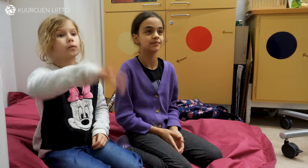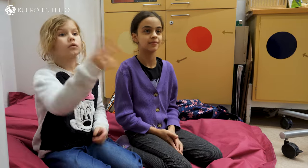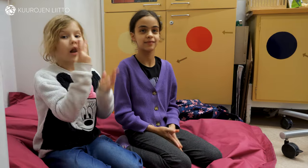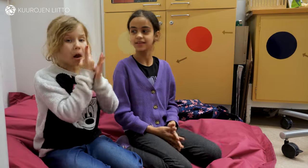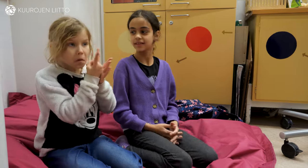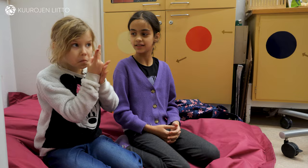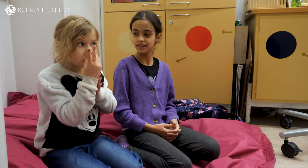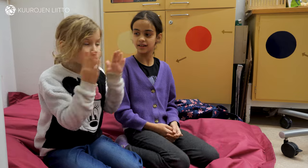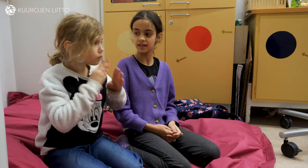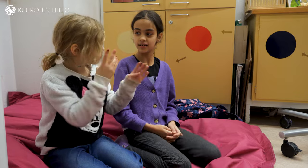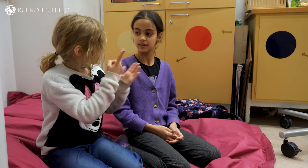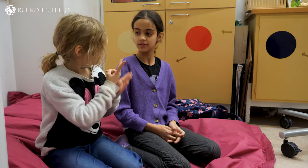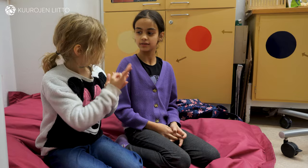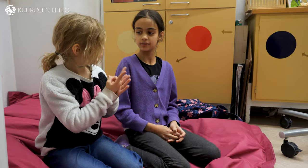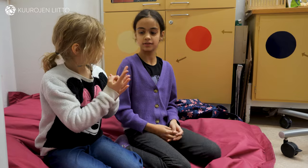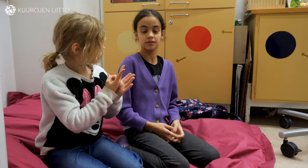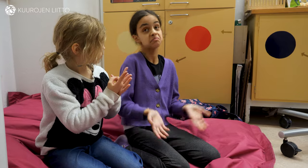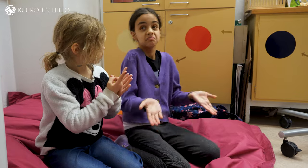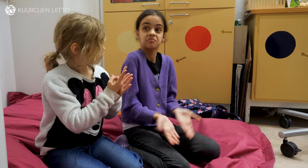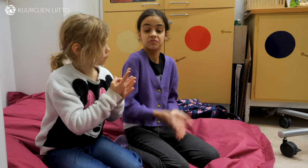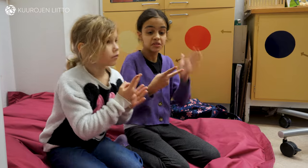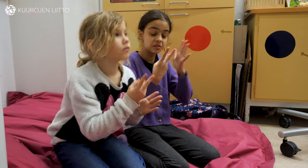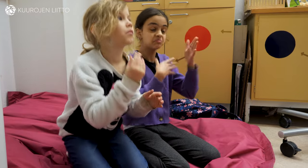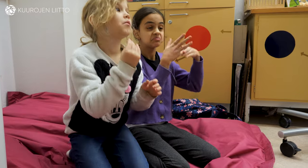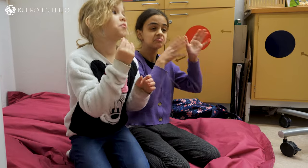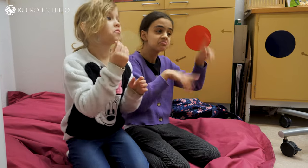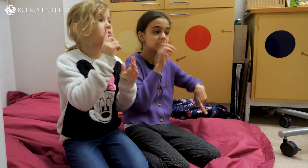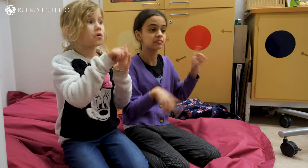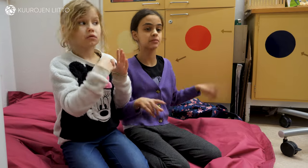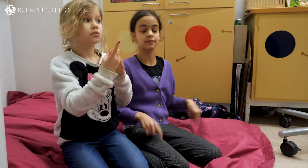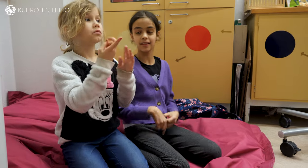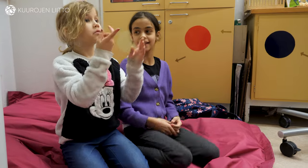Ollaan pari tuntia ulkona, eikö vaan? - Joo ja tehdään kaikenlaisia juttuja.